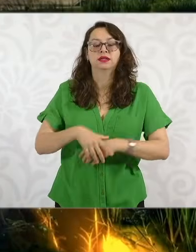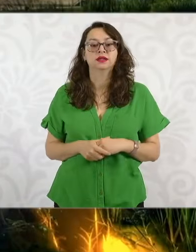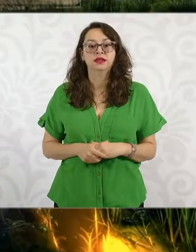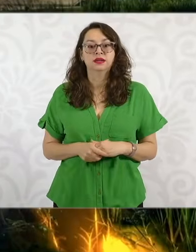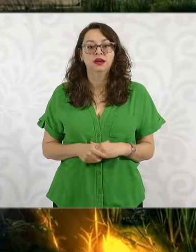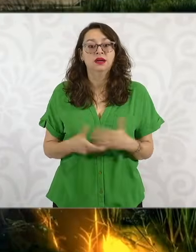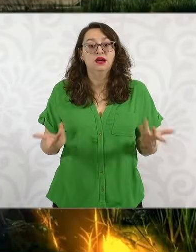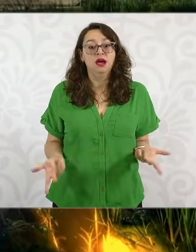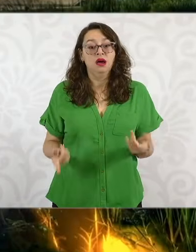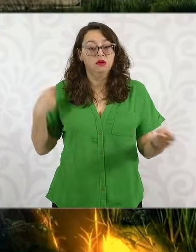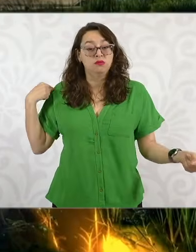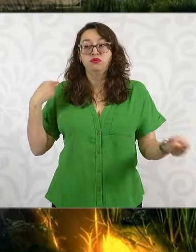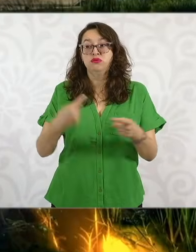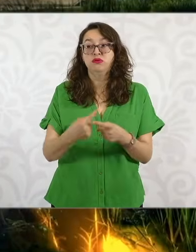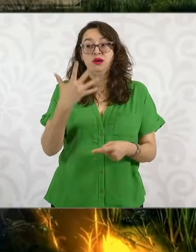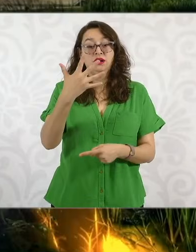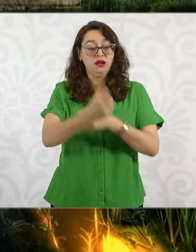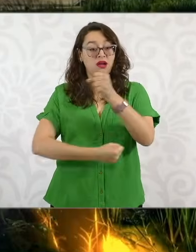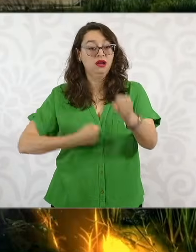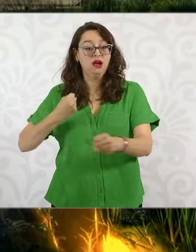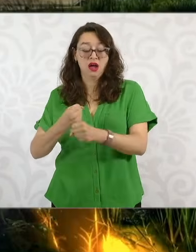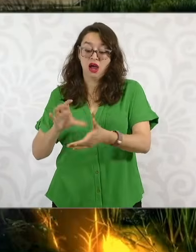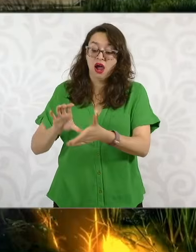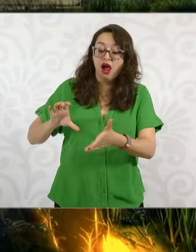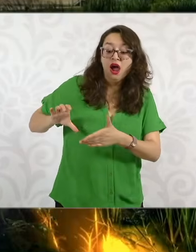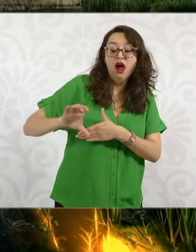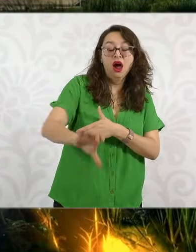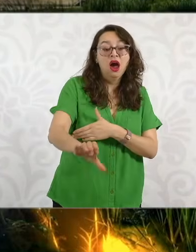En los próximos 5 años, Leomonte invertirá más de 4000 millones de pesos para ampliar